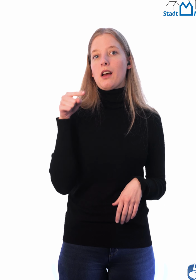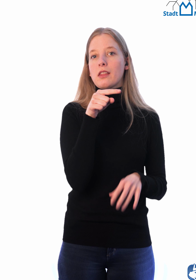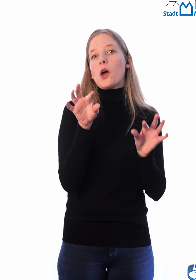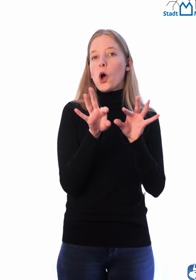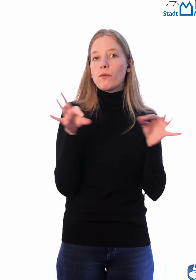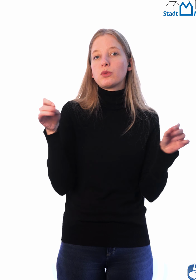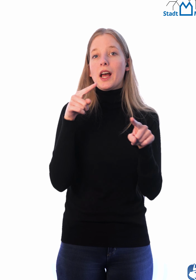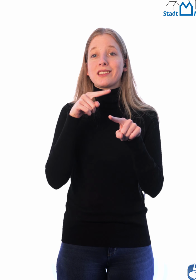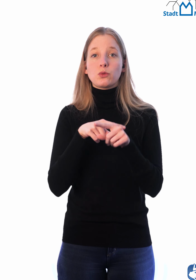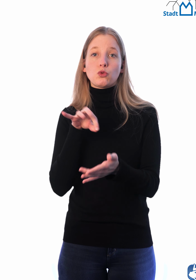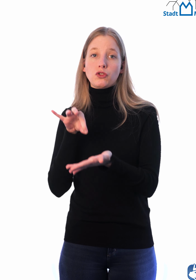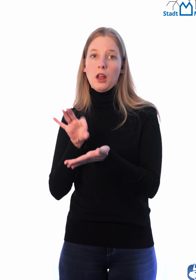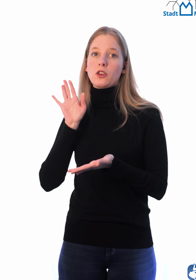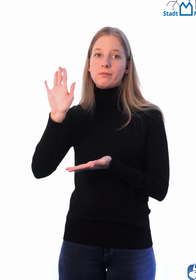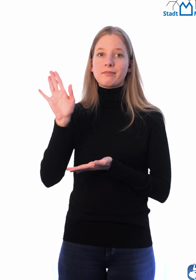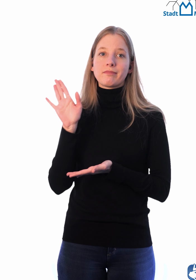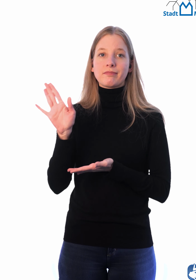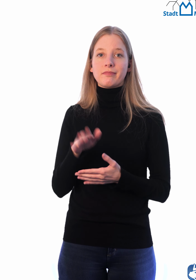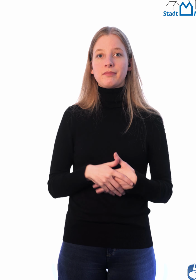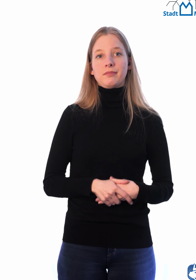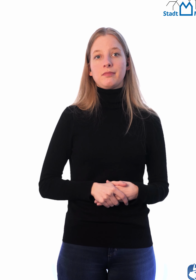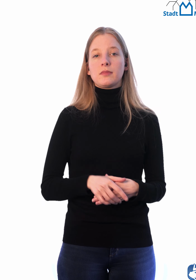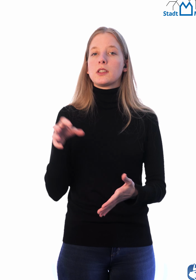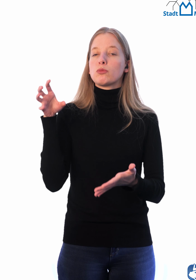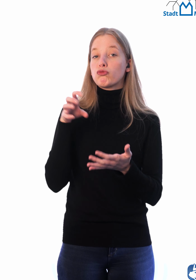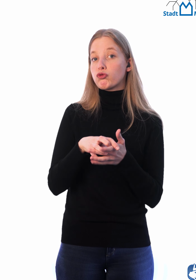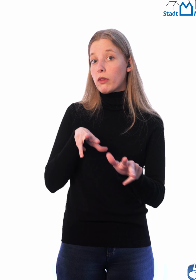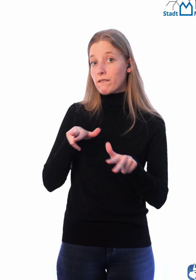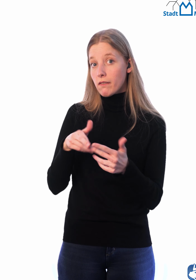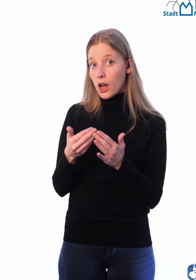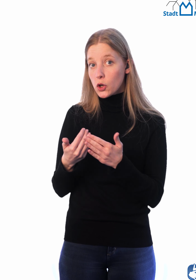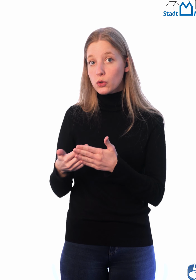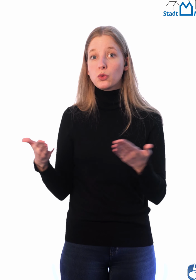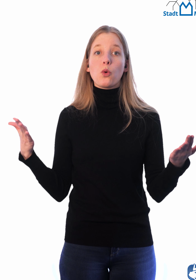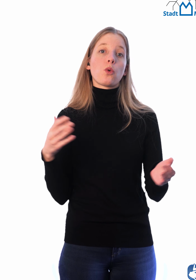die Öffnungszeiten und Standorte von der Stadt-Verwaltung,